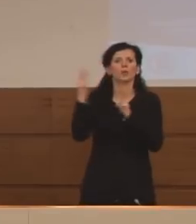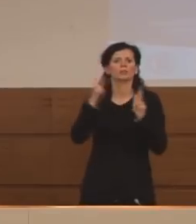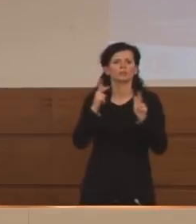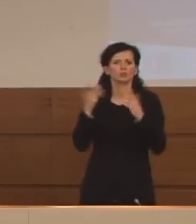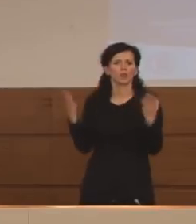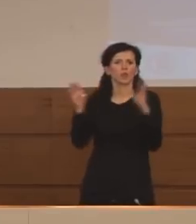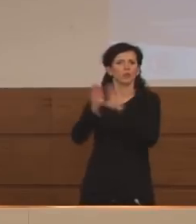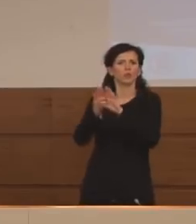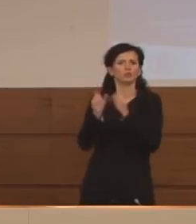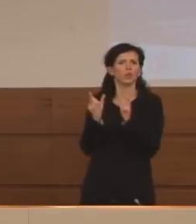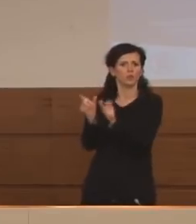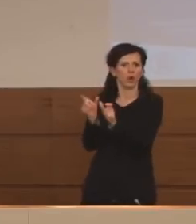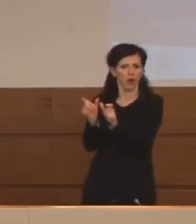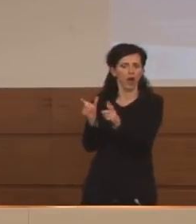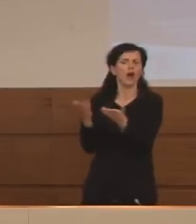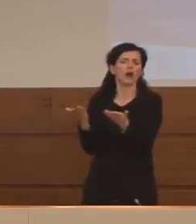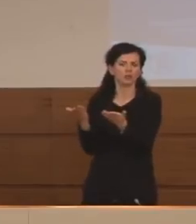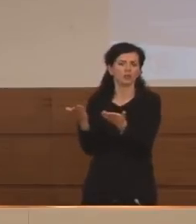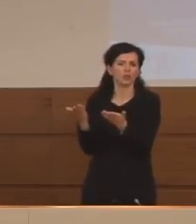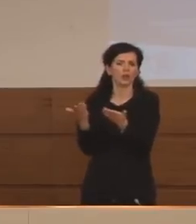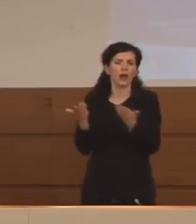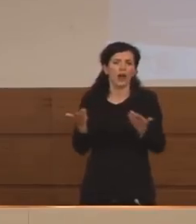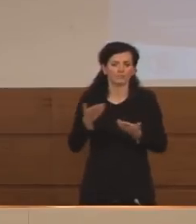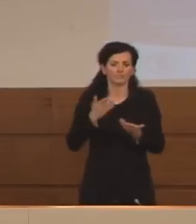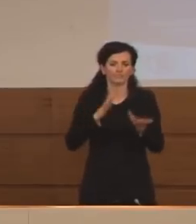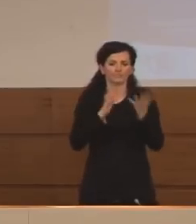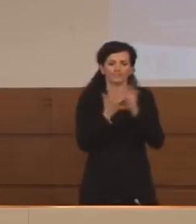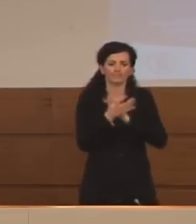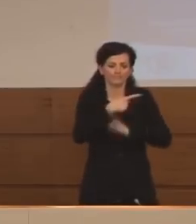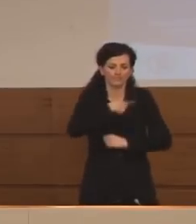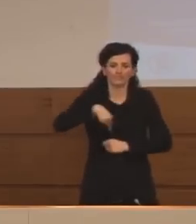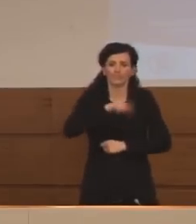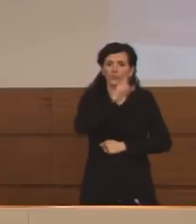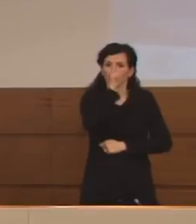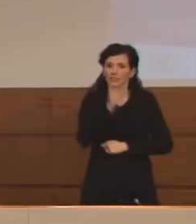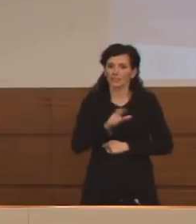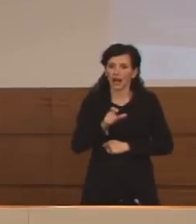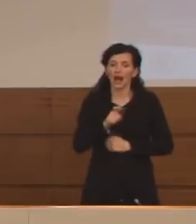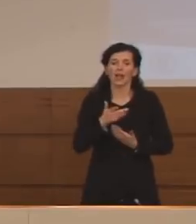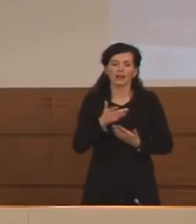i nostri canali di aprovvigionamento hanno sofferto.